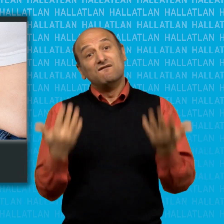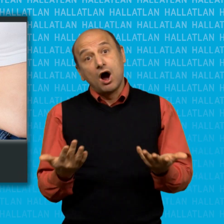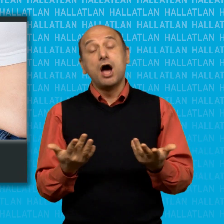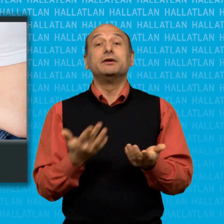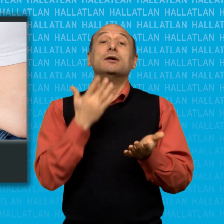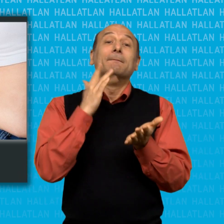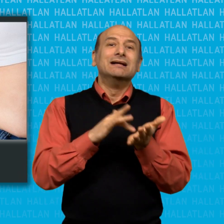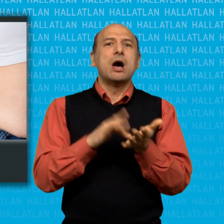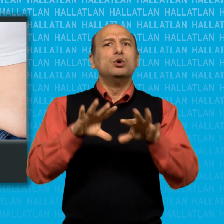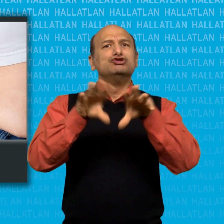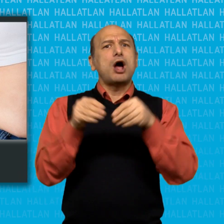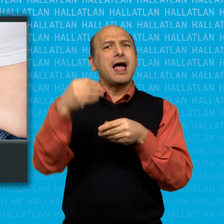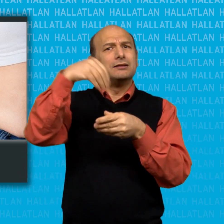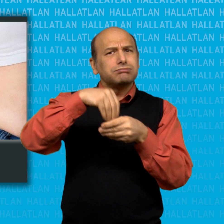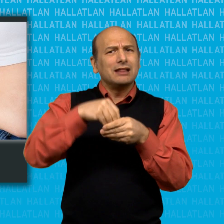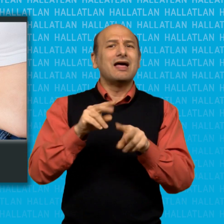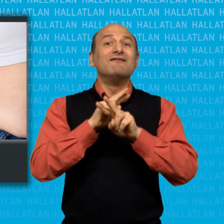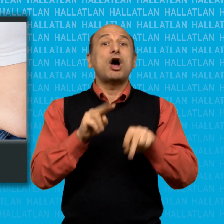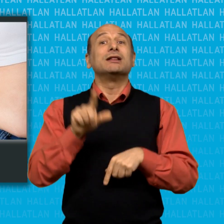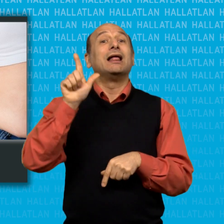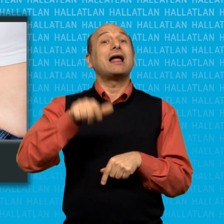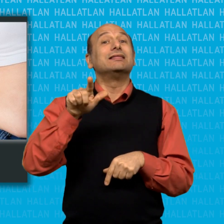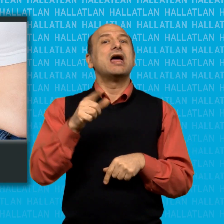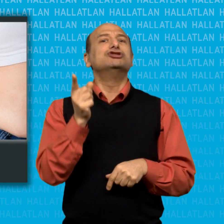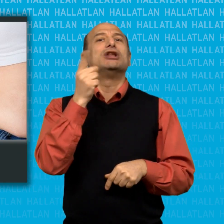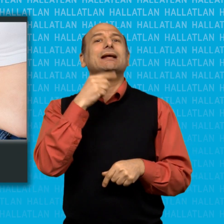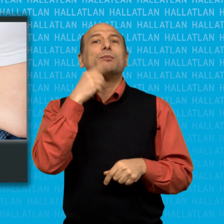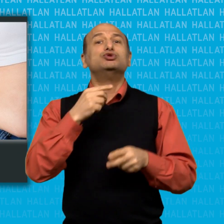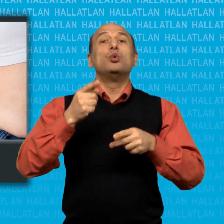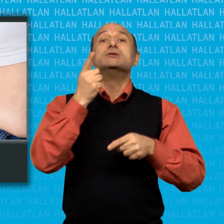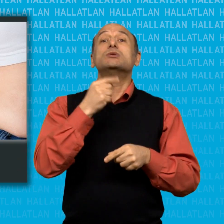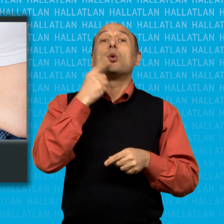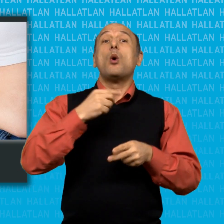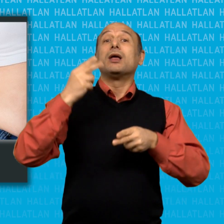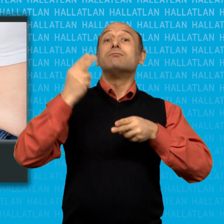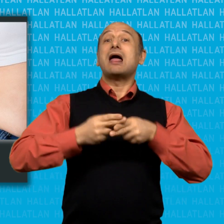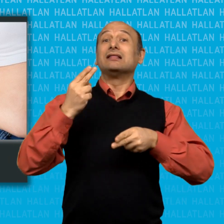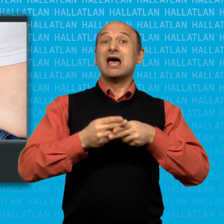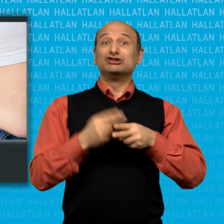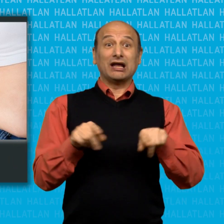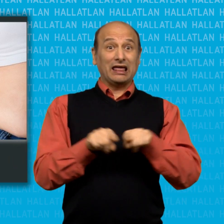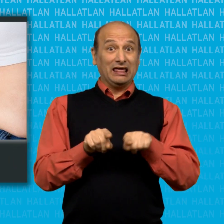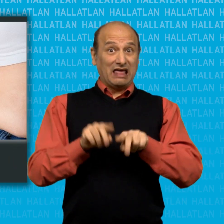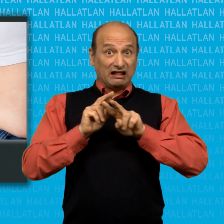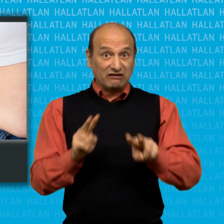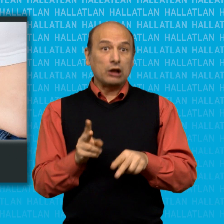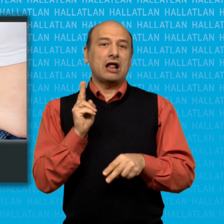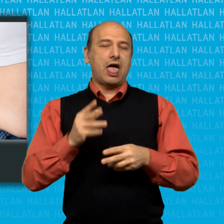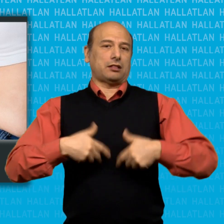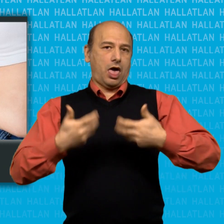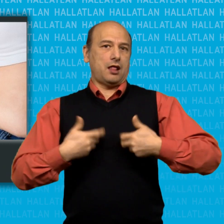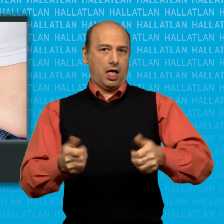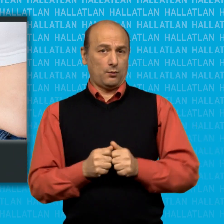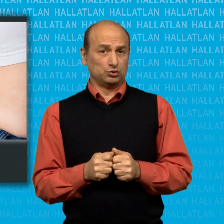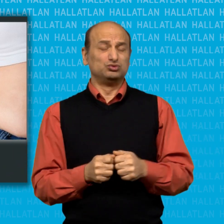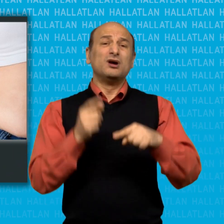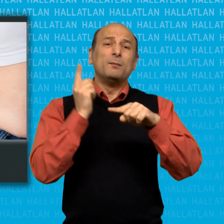ha családon belül előfordult már 2-es típusú cukorbetegség.